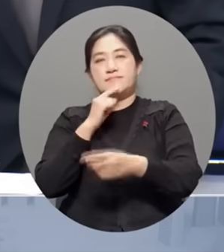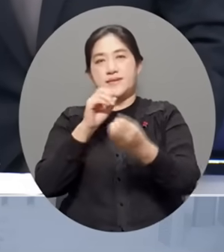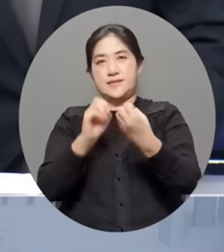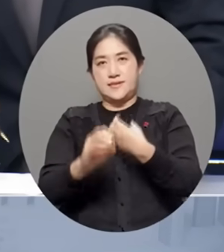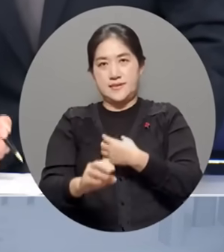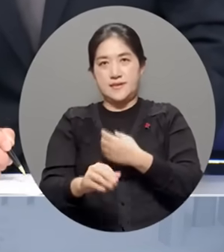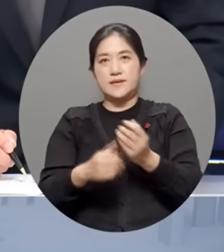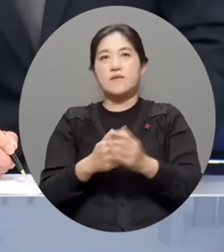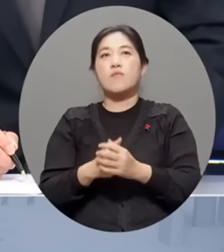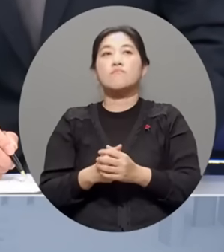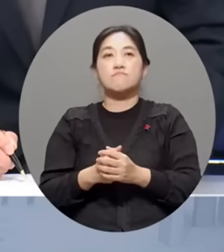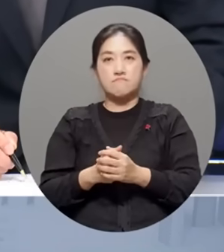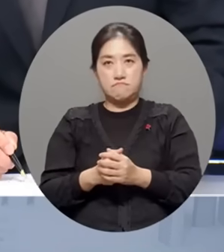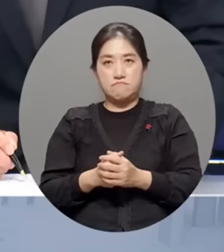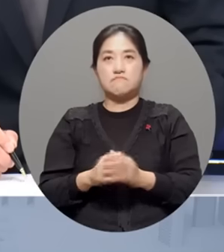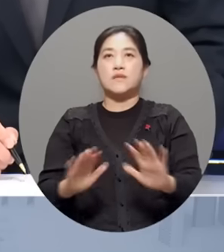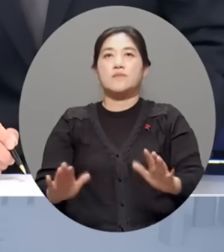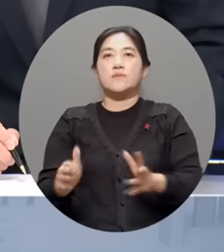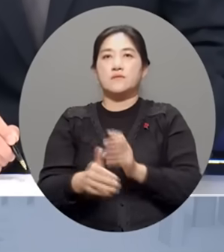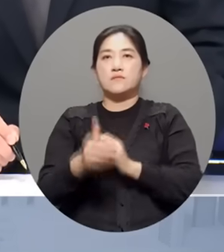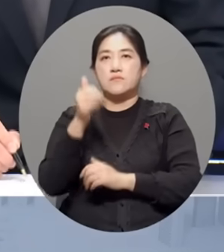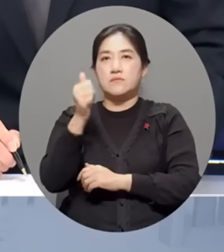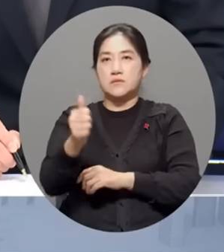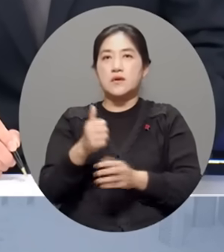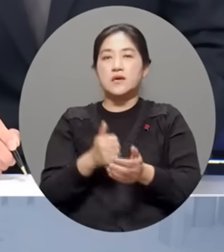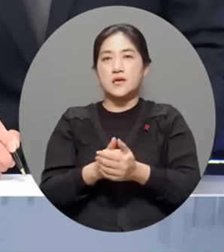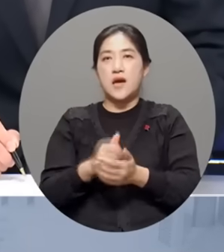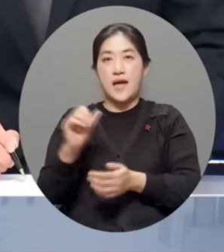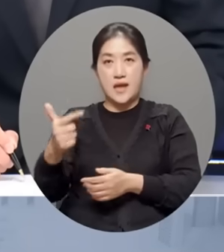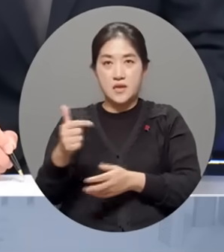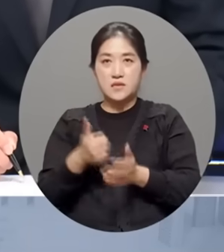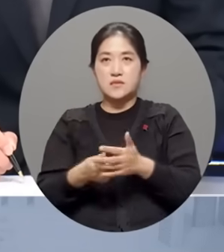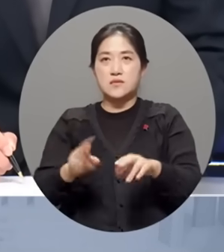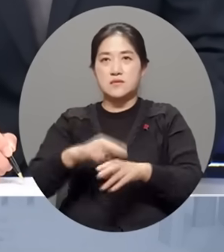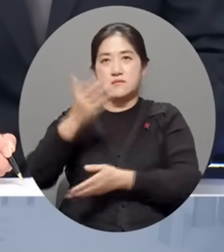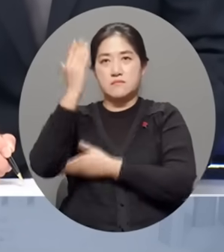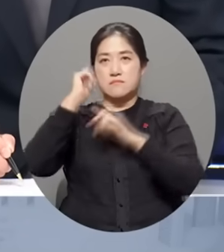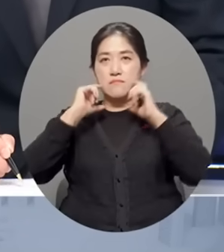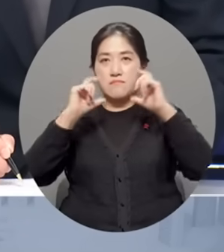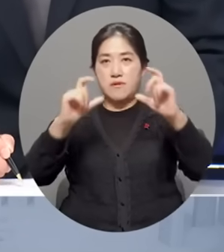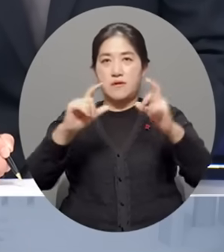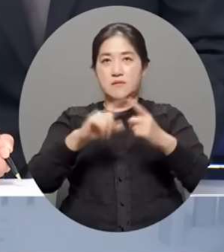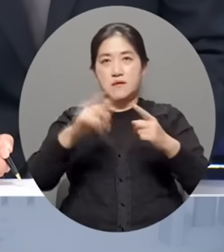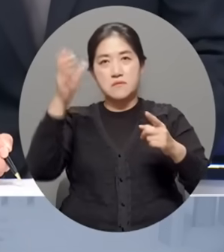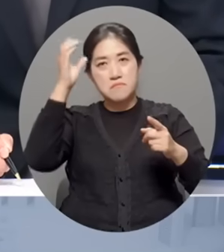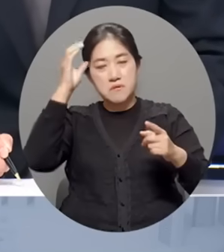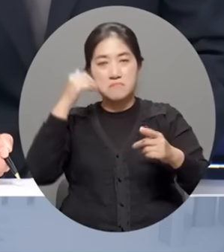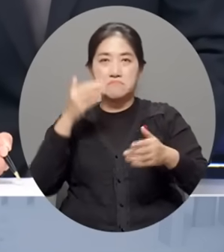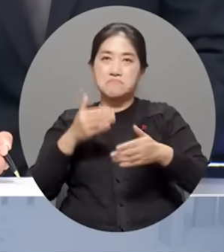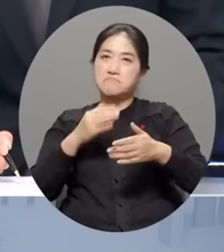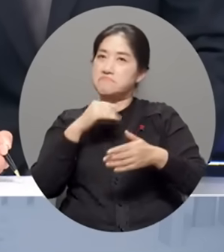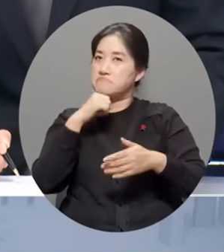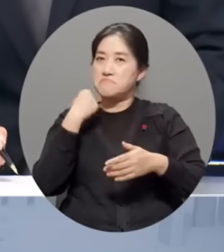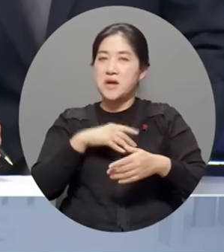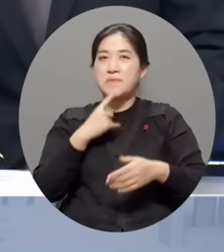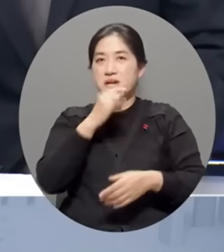이런 답변을 내놨습니다. 그래서 이런 부분에 있어서는 사실 한 위원장의 오늘 취임 일성에 좀 기대에 못